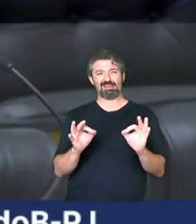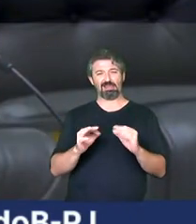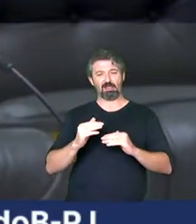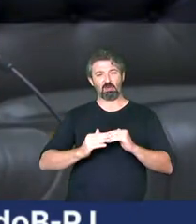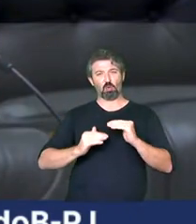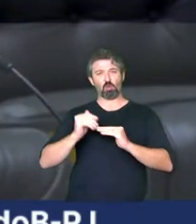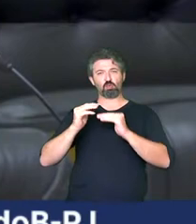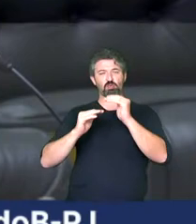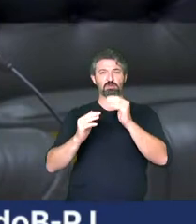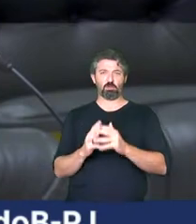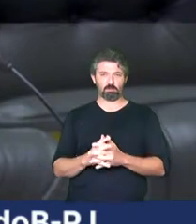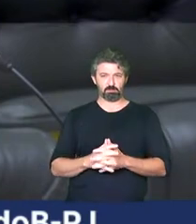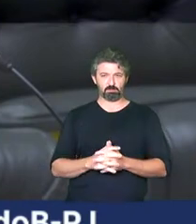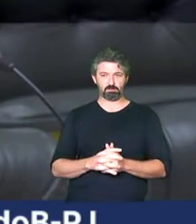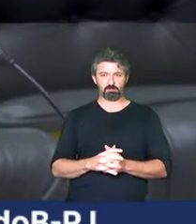NÓS. SEM FERIR NENHUM ITEM